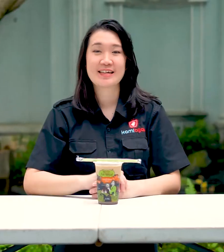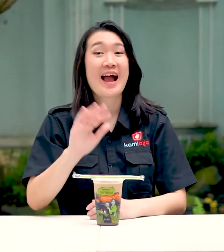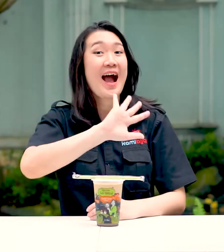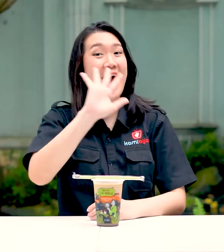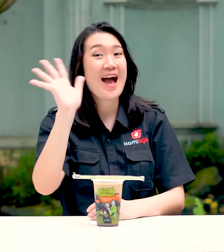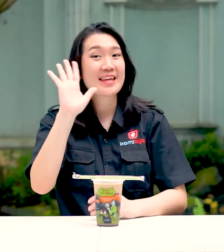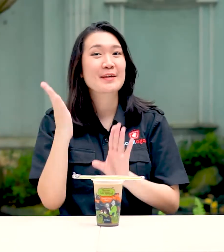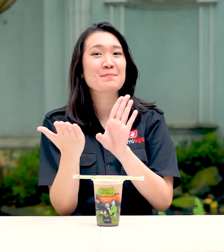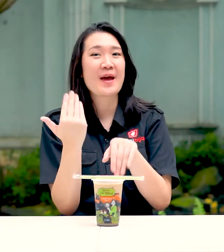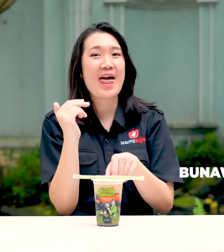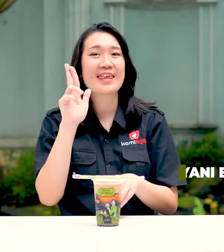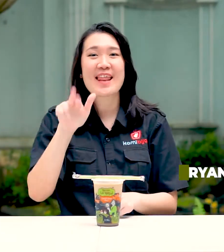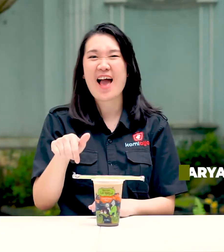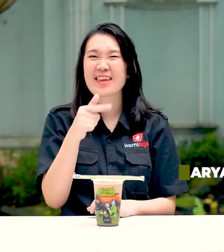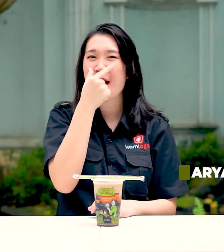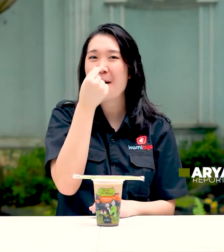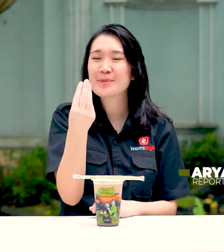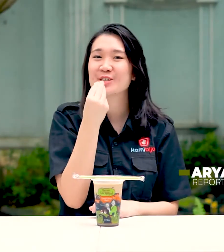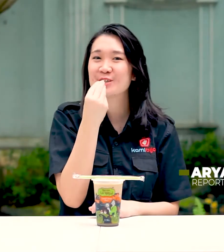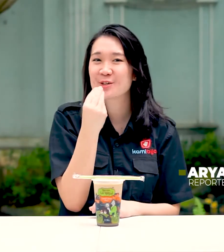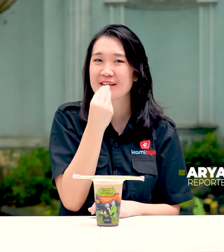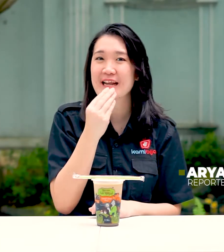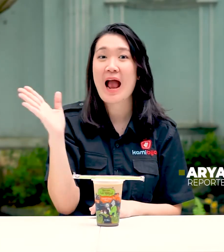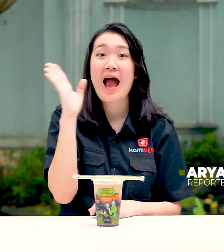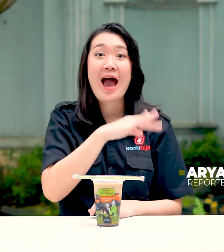Hai, kembali lagi Kamis Kuliner.